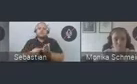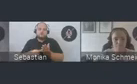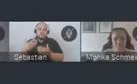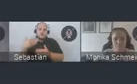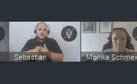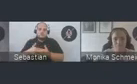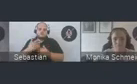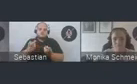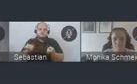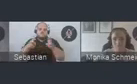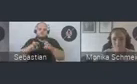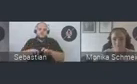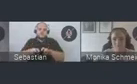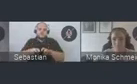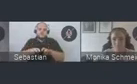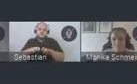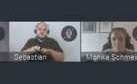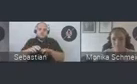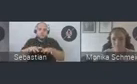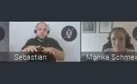też powstało kilkadziesiąt dobrych praktyk